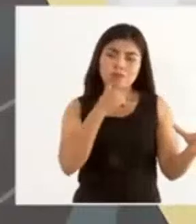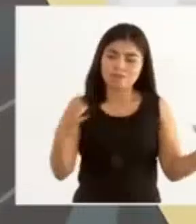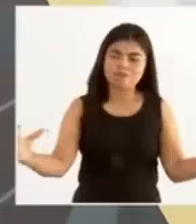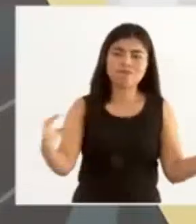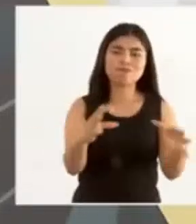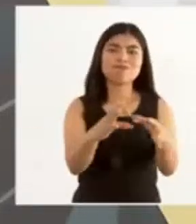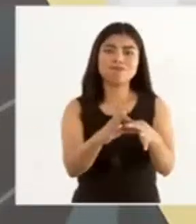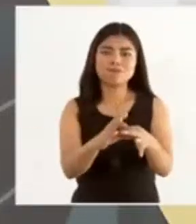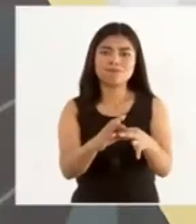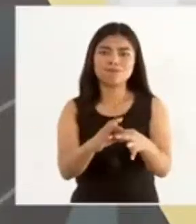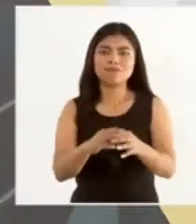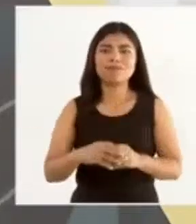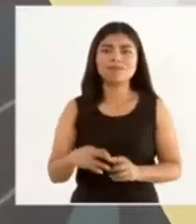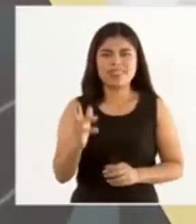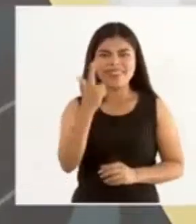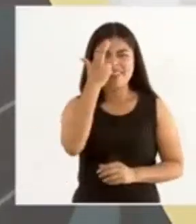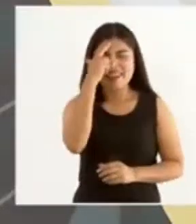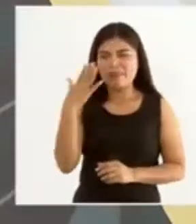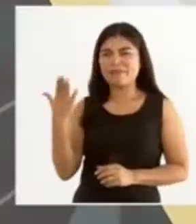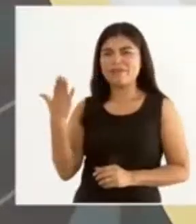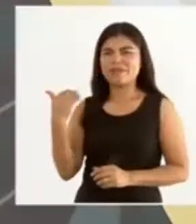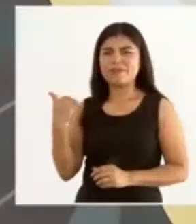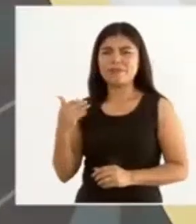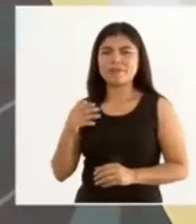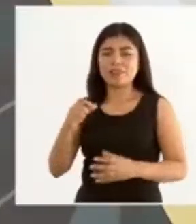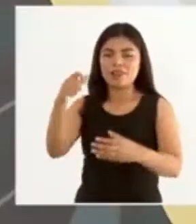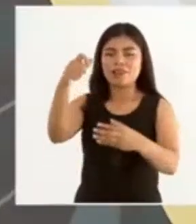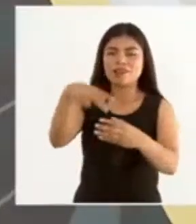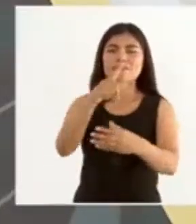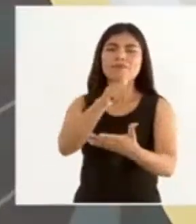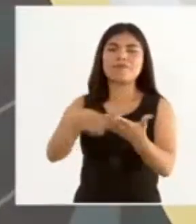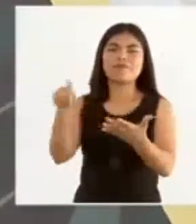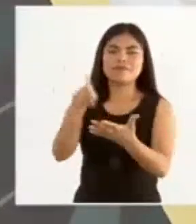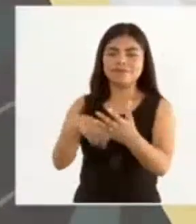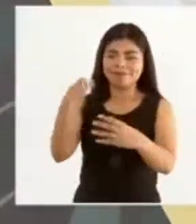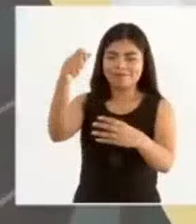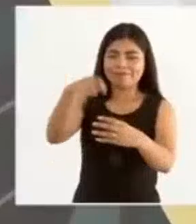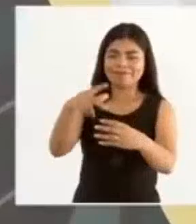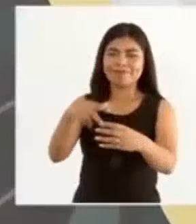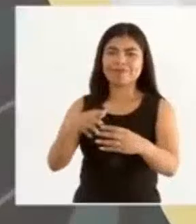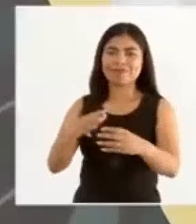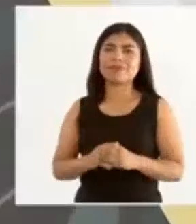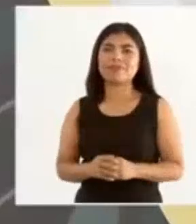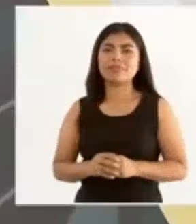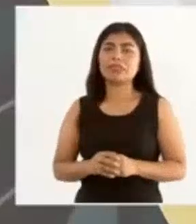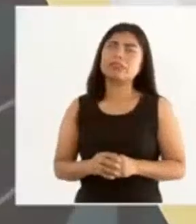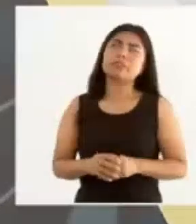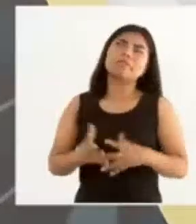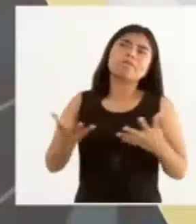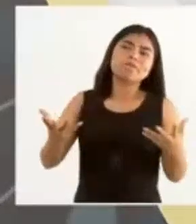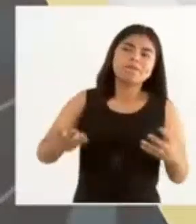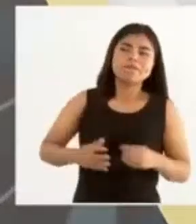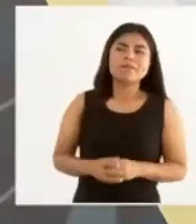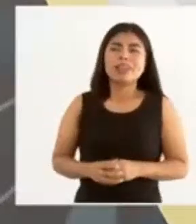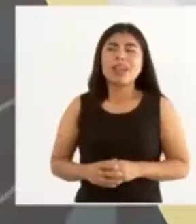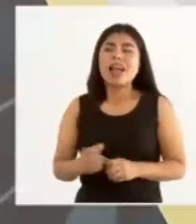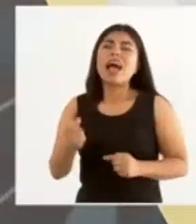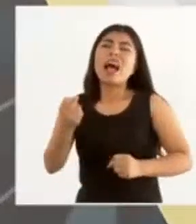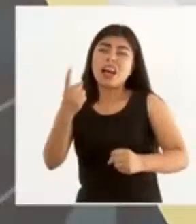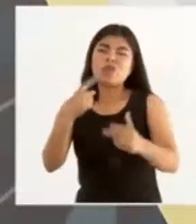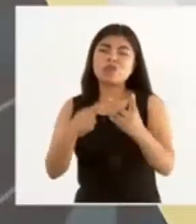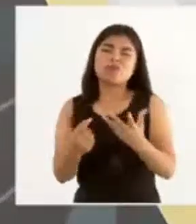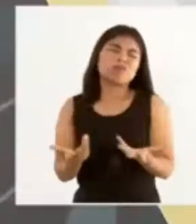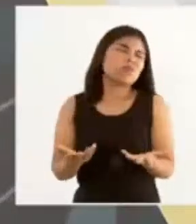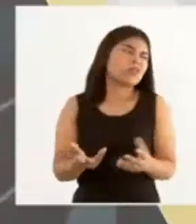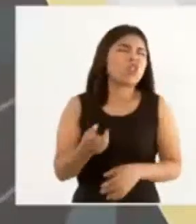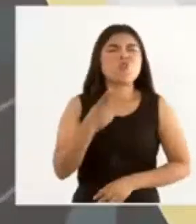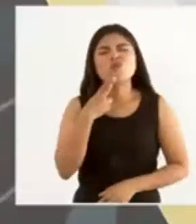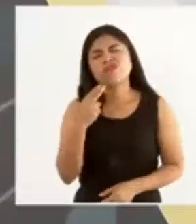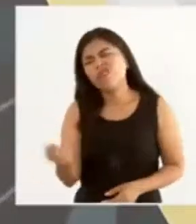al poder judicial. Muchas cosas se han dicho sobre esa elección. Lo cierto es que votaron